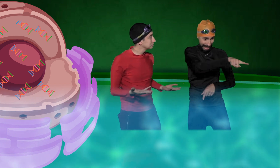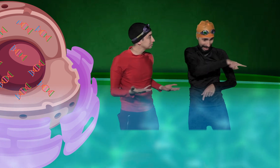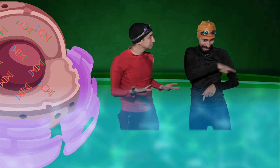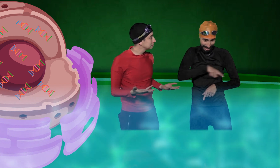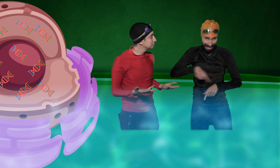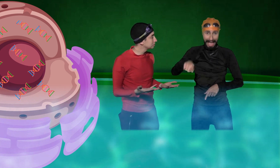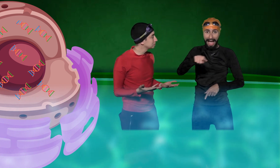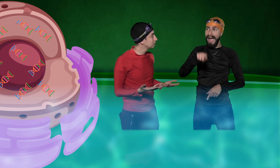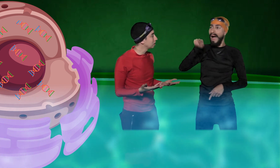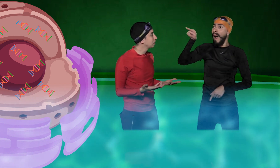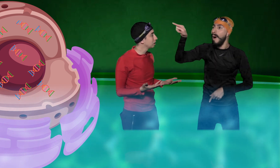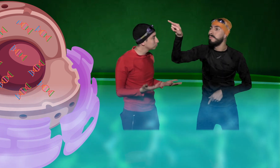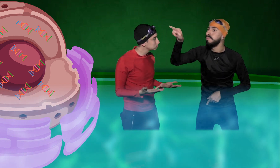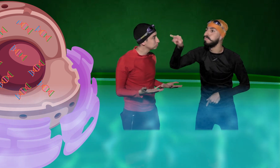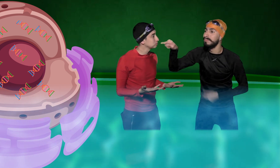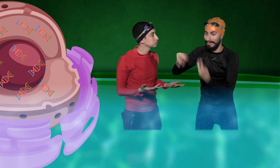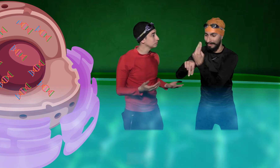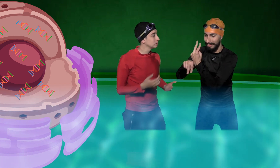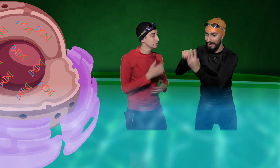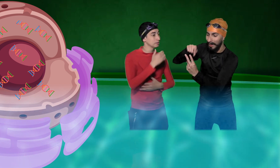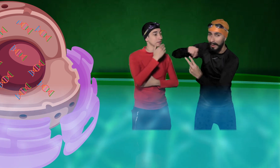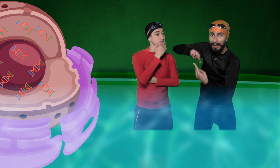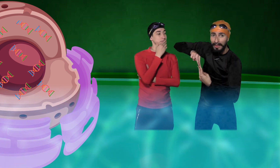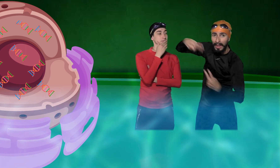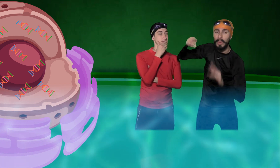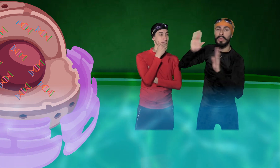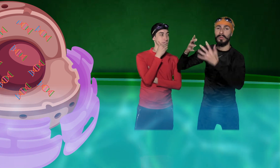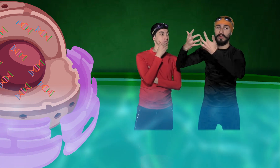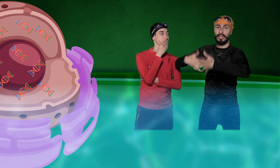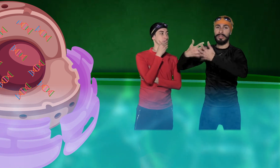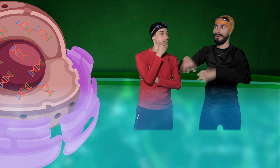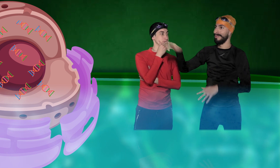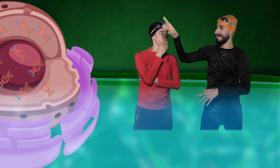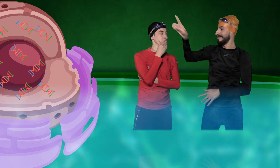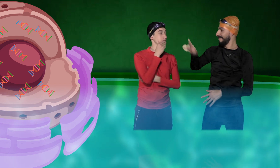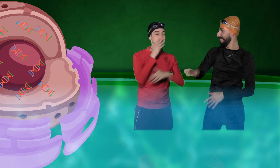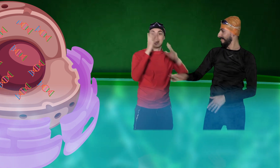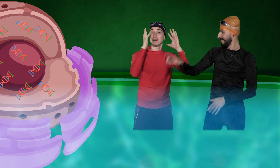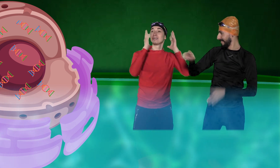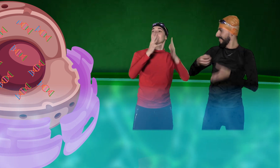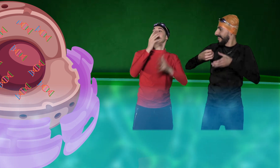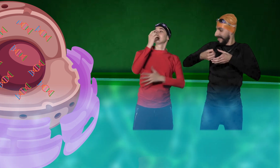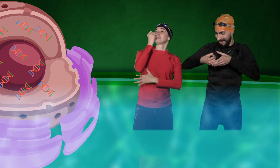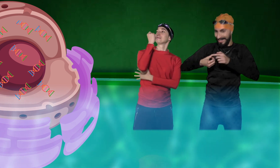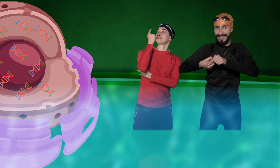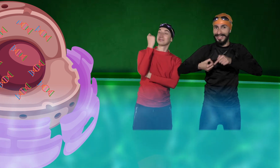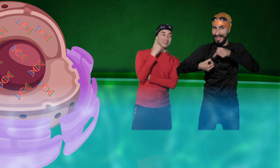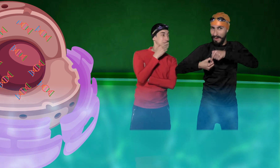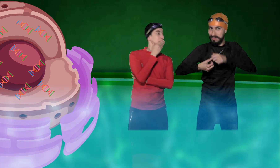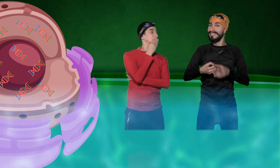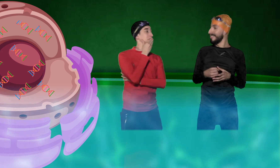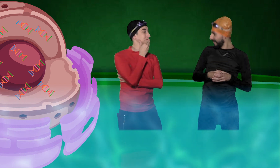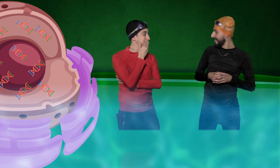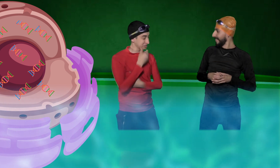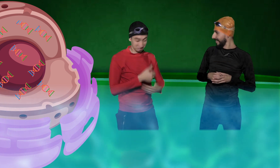Si así es. Esa es la función del ADN. ¡Ah ya entiendo! El ADN que se encuentra en el núcleo de las células.